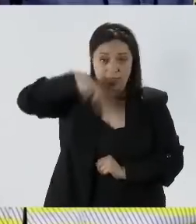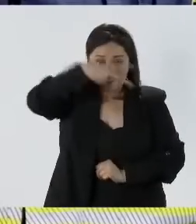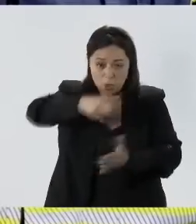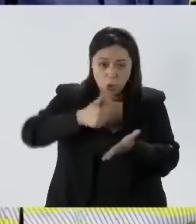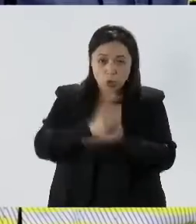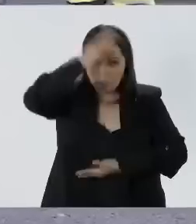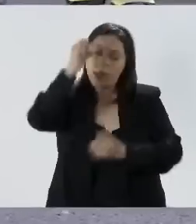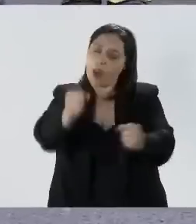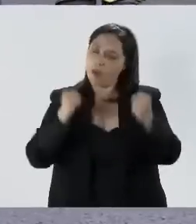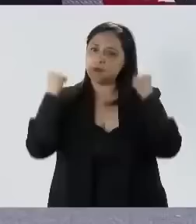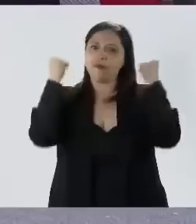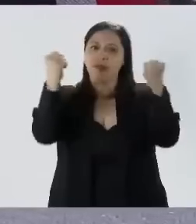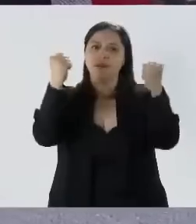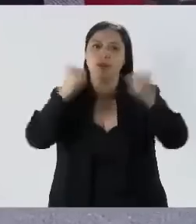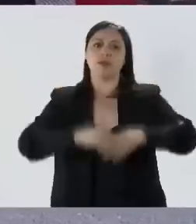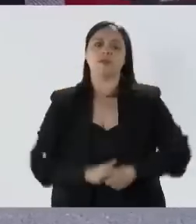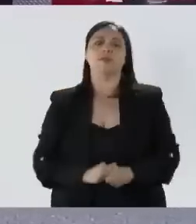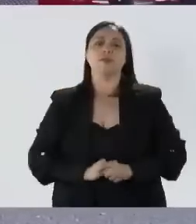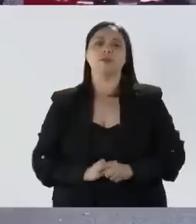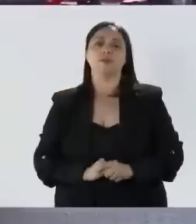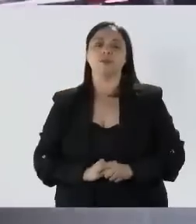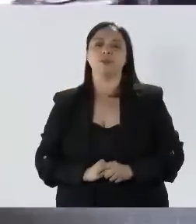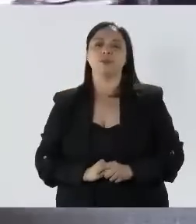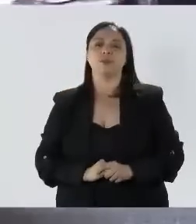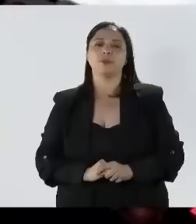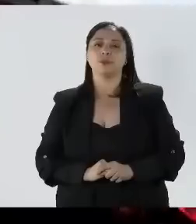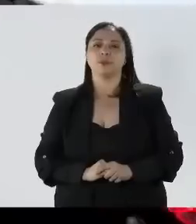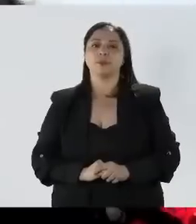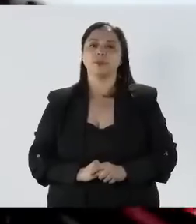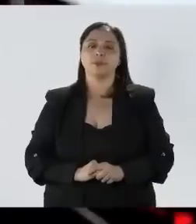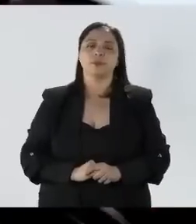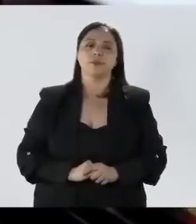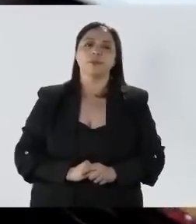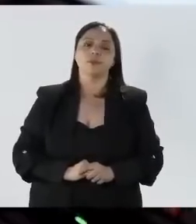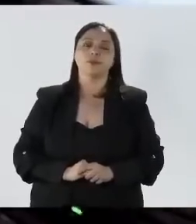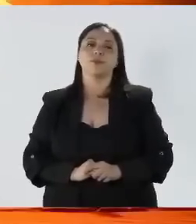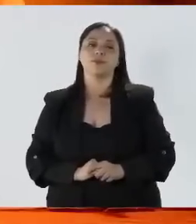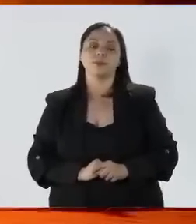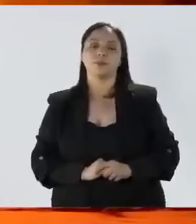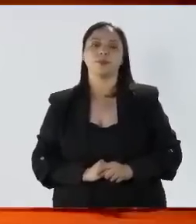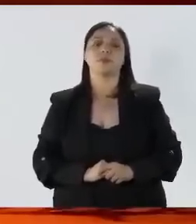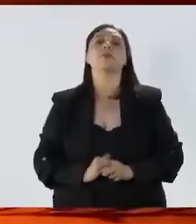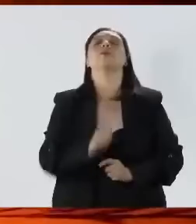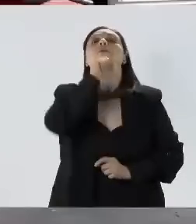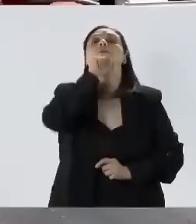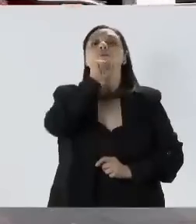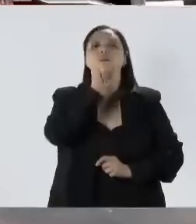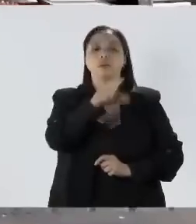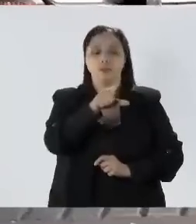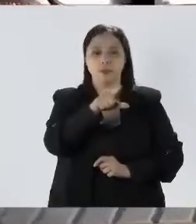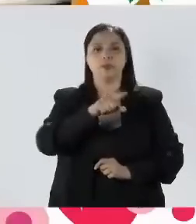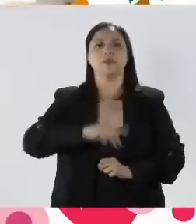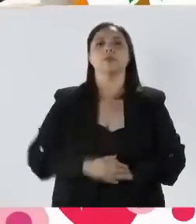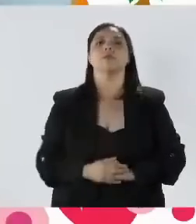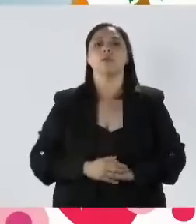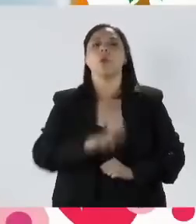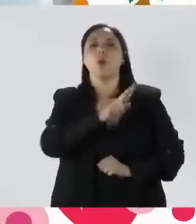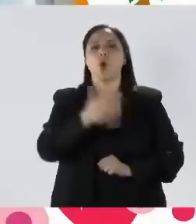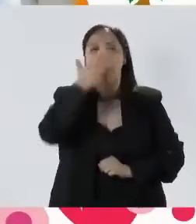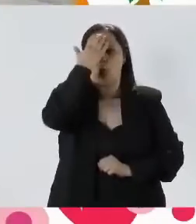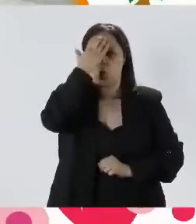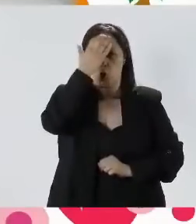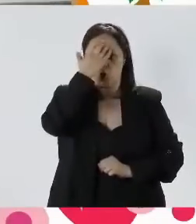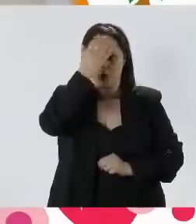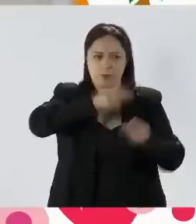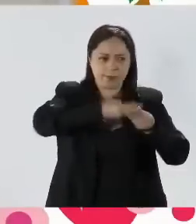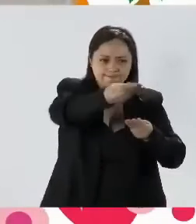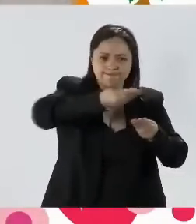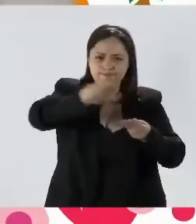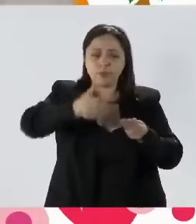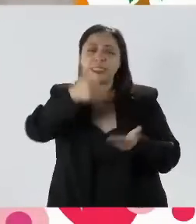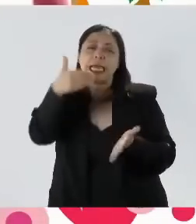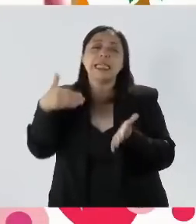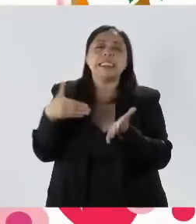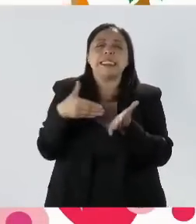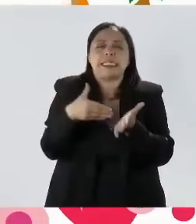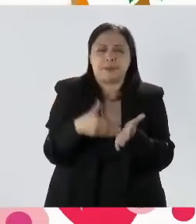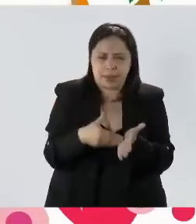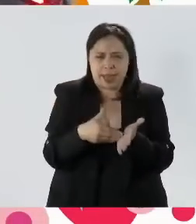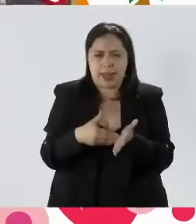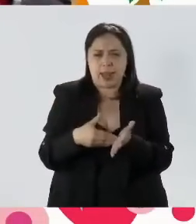México también entregamos reconocimientos a más de 6000 trabajadoras y trabajadores